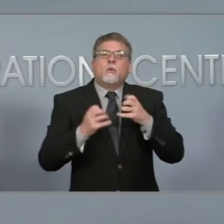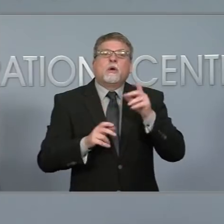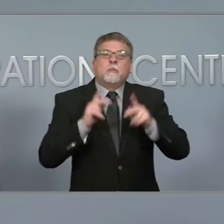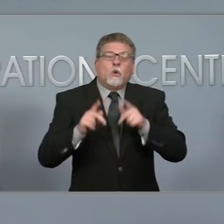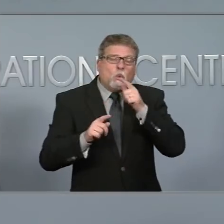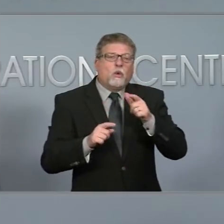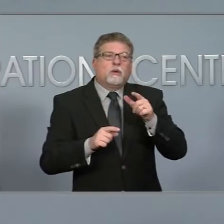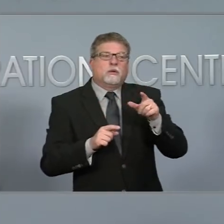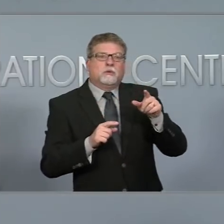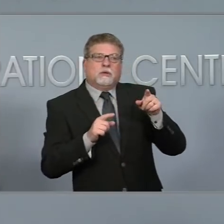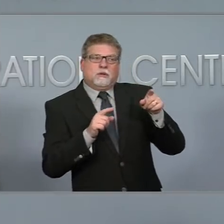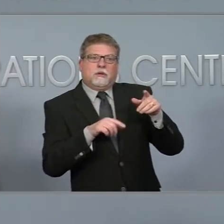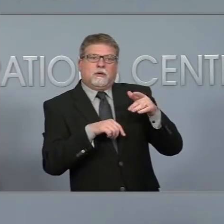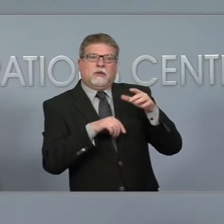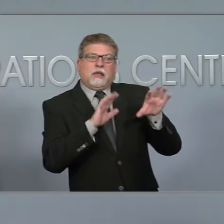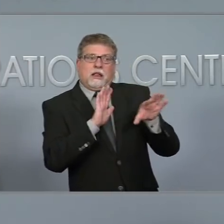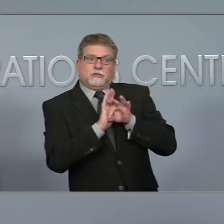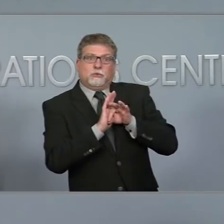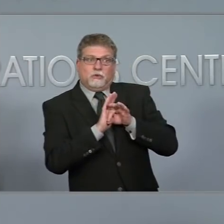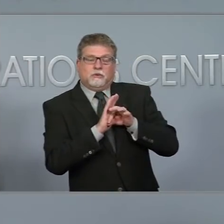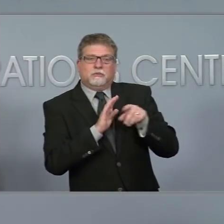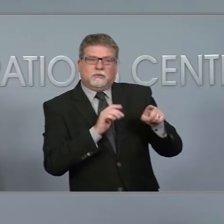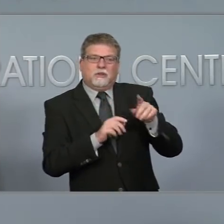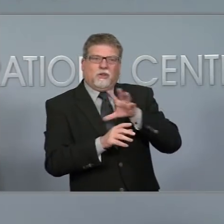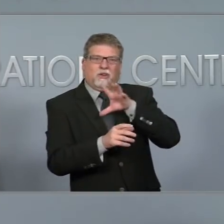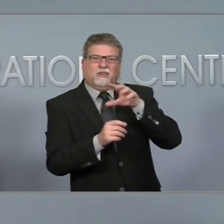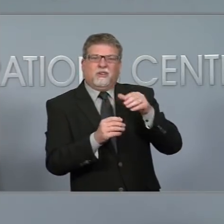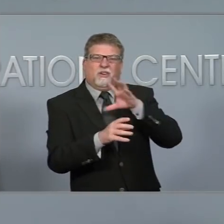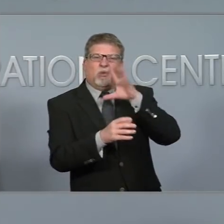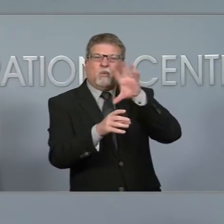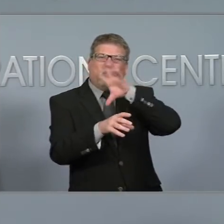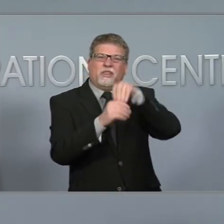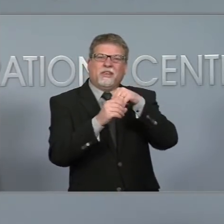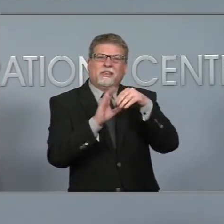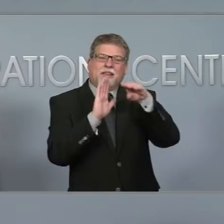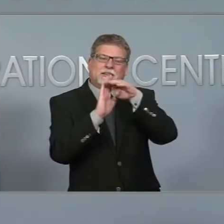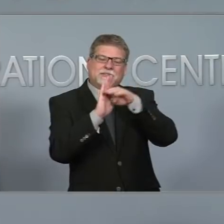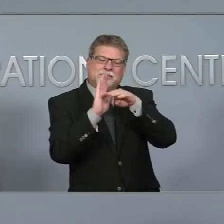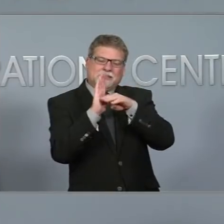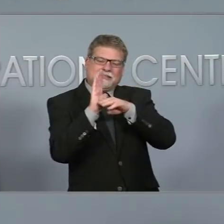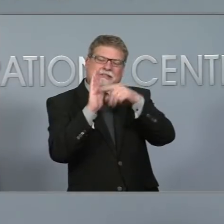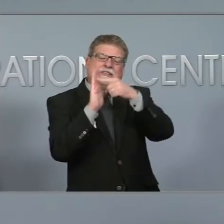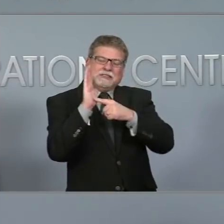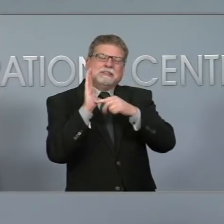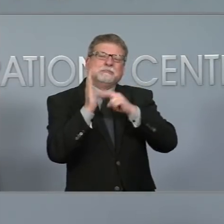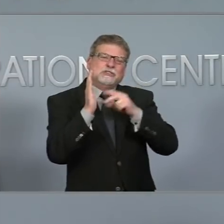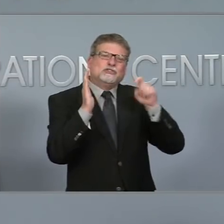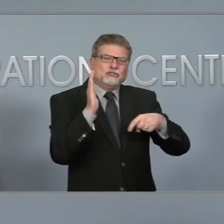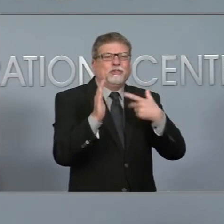Y el hecho de que los trabajadores estatales y siempre con esas respuesta,